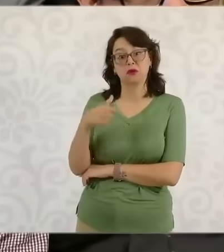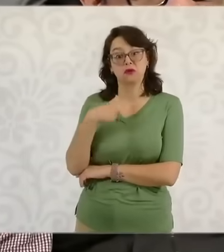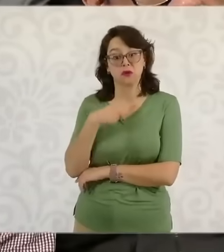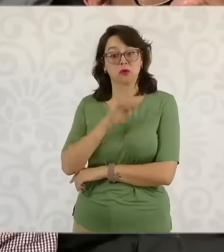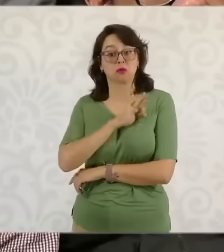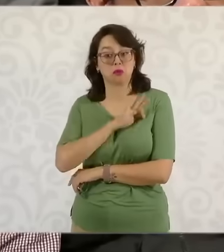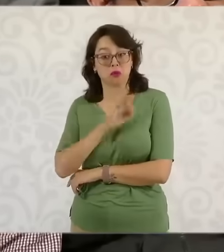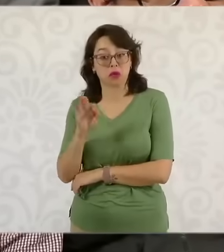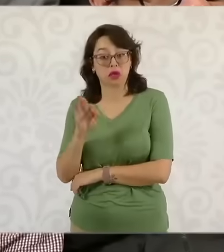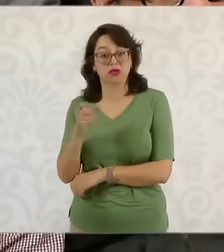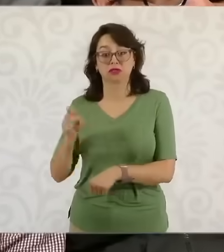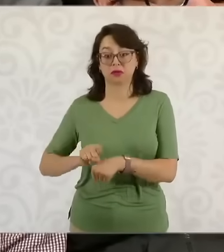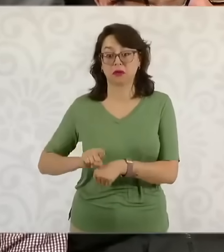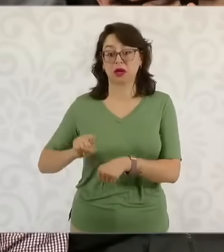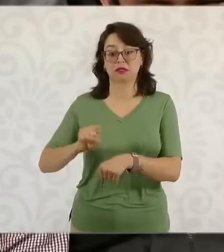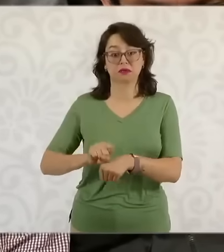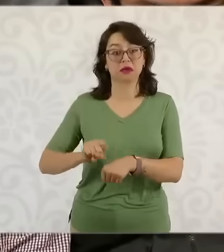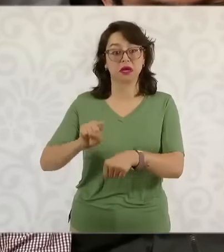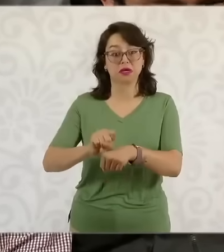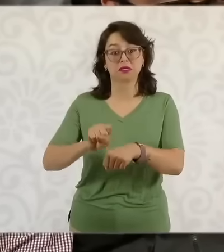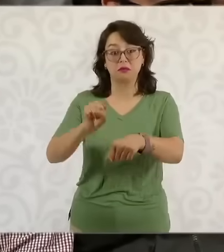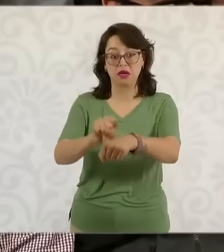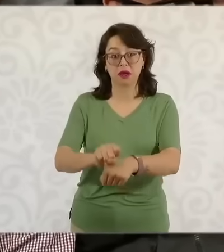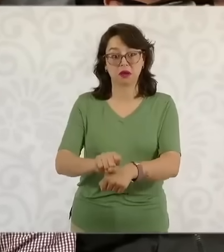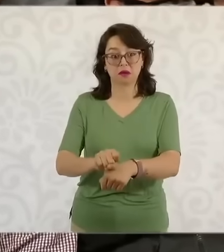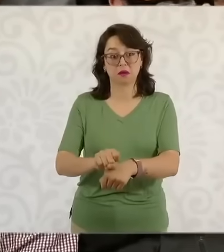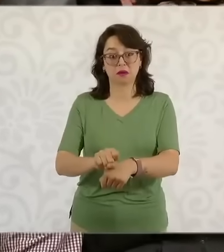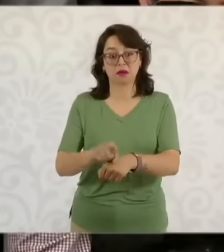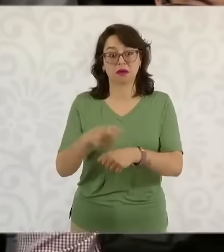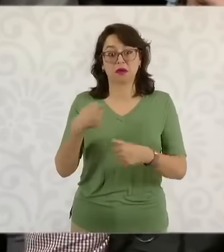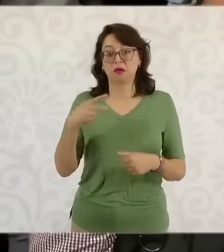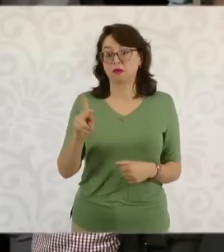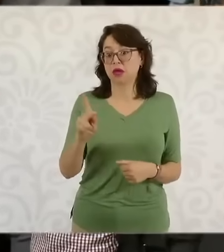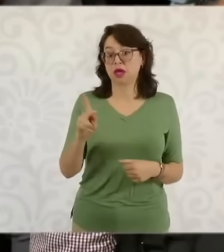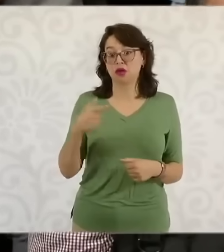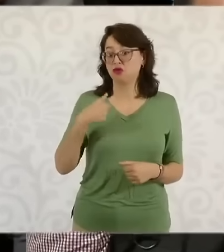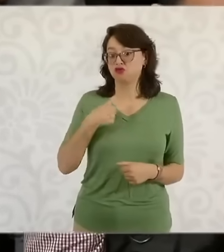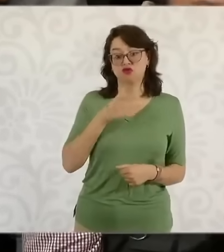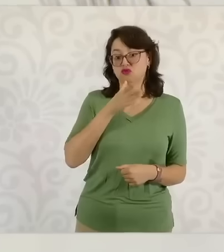participar cada semana eh en la tómbula nada más que como está mañana pues no todos quedamos en la